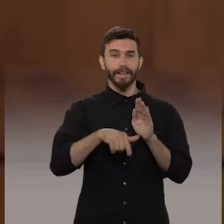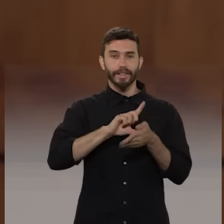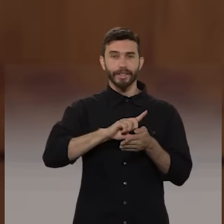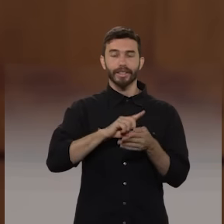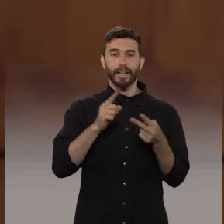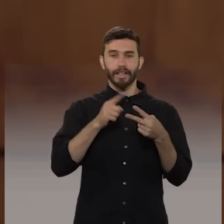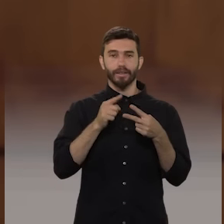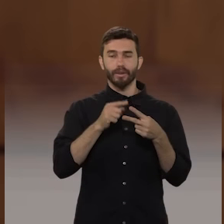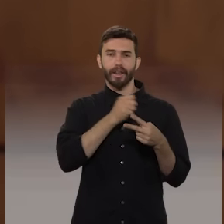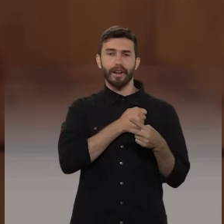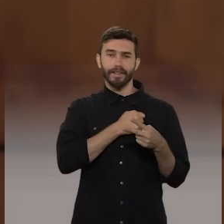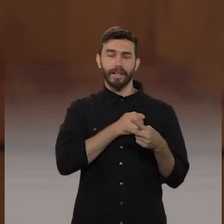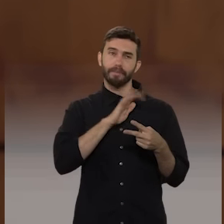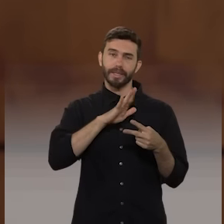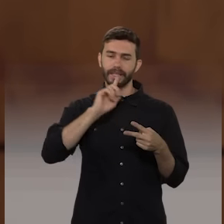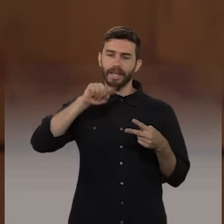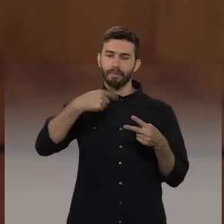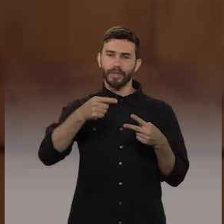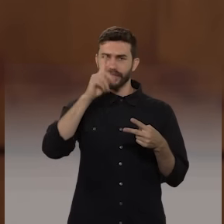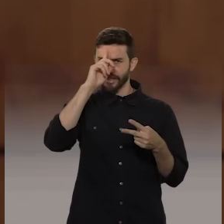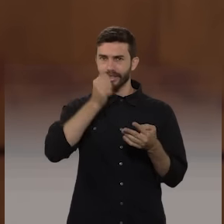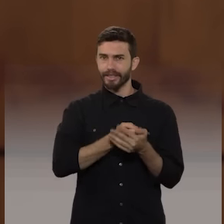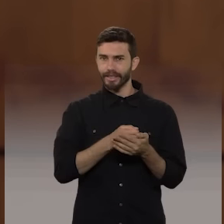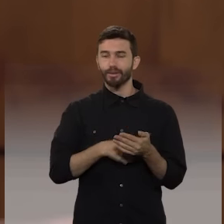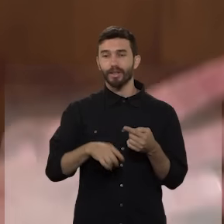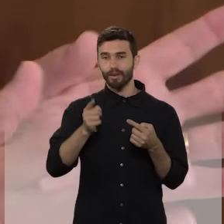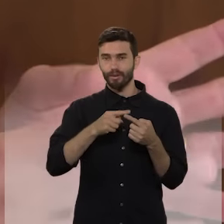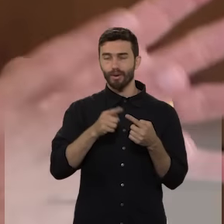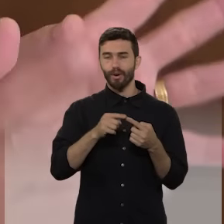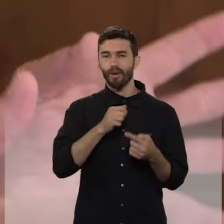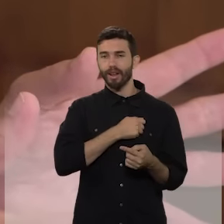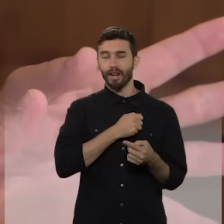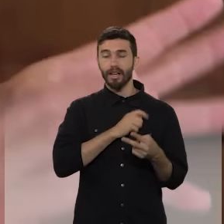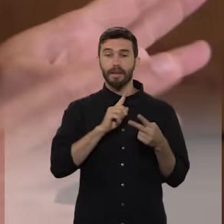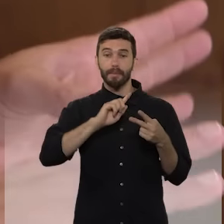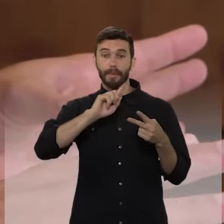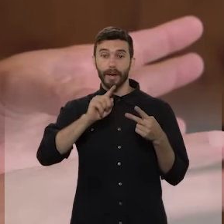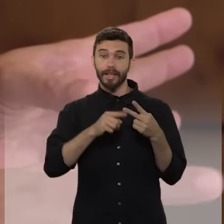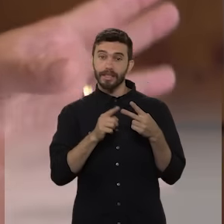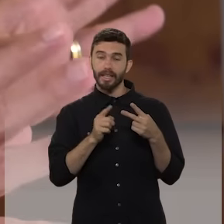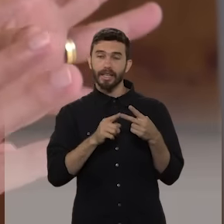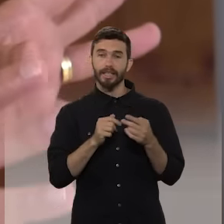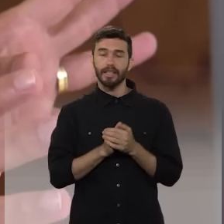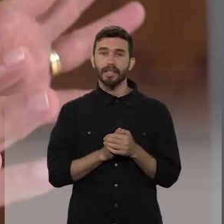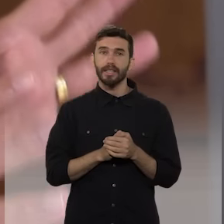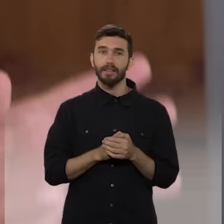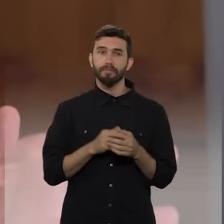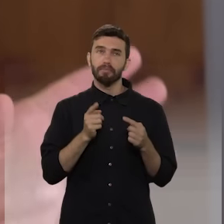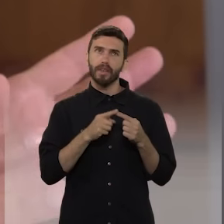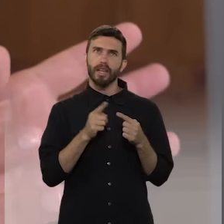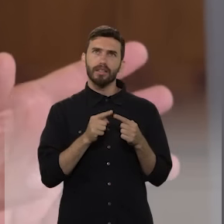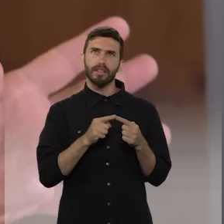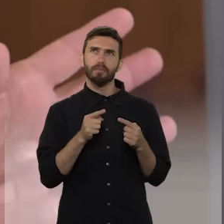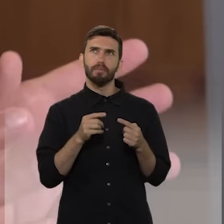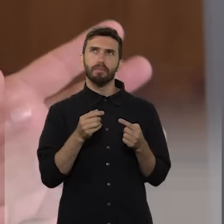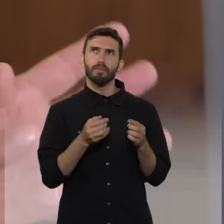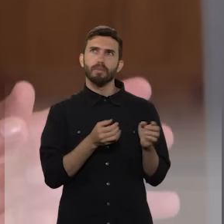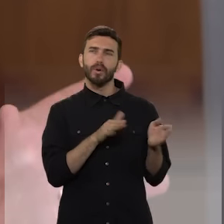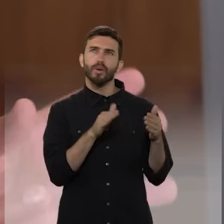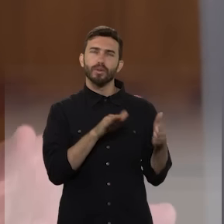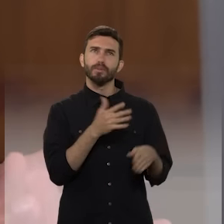momento era o Canadá. Nós assumimos uma operação que no Canadá, que produz 85 mil toneladas,